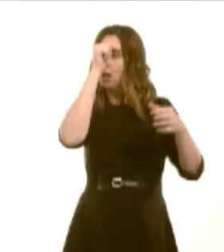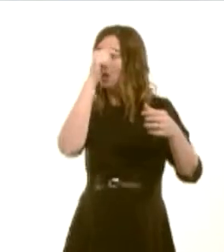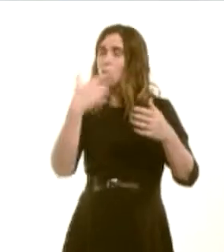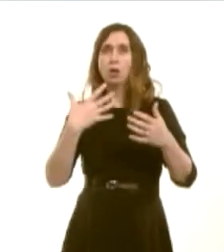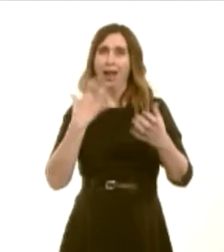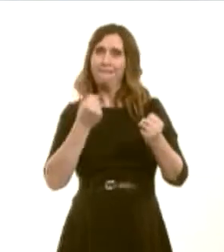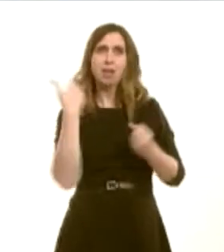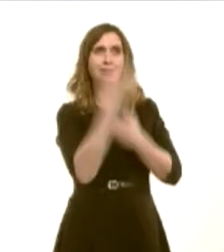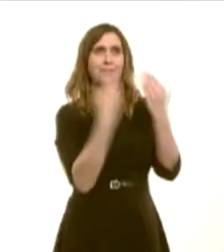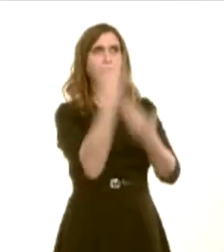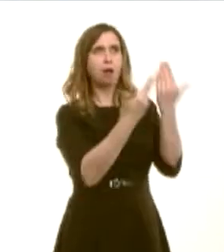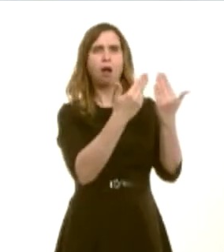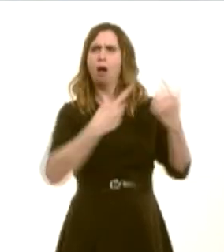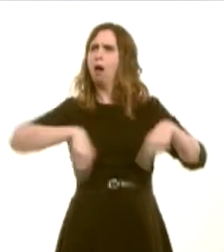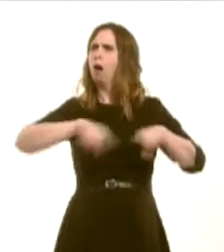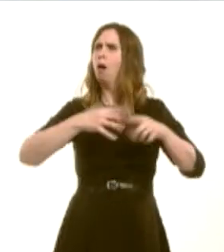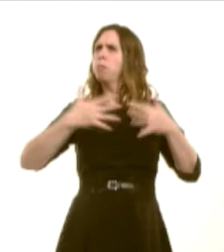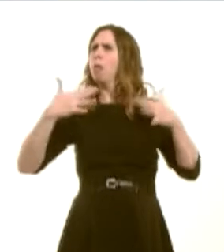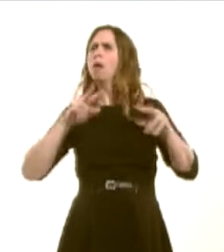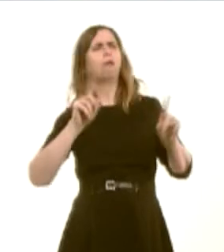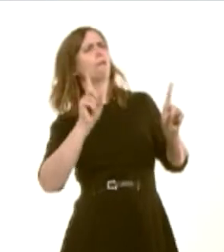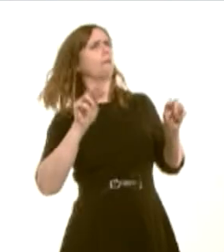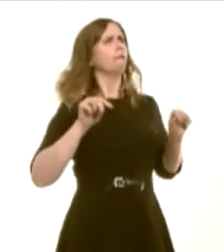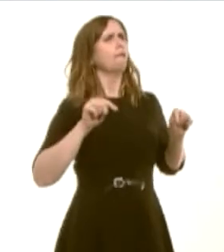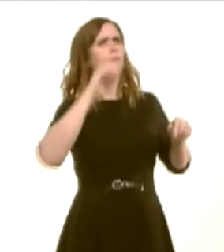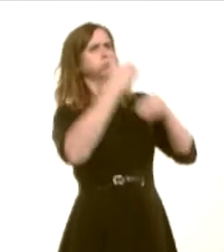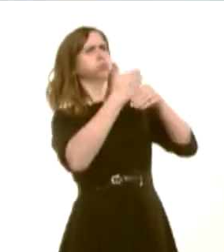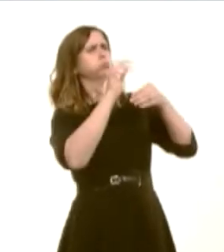tryloywder, a wnewch chi benodi arfarnwr annibynnol i sicrhau tegwch a gwrthrychedd y broses yma?